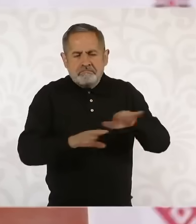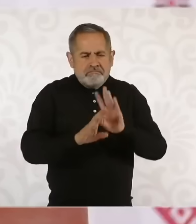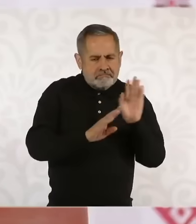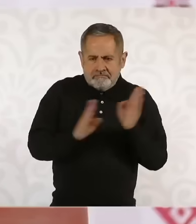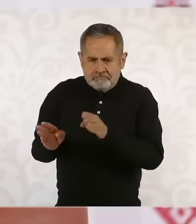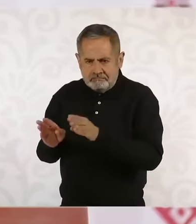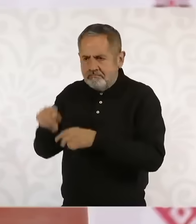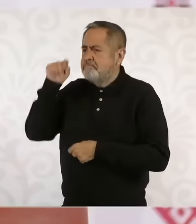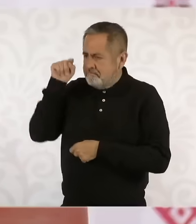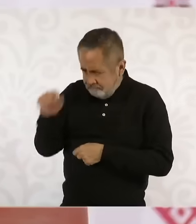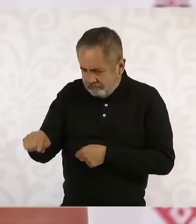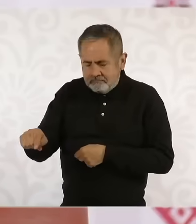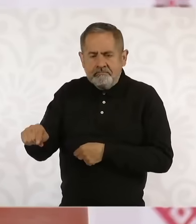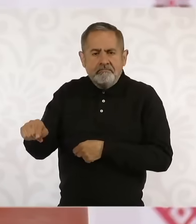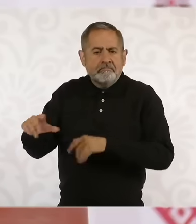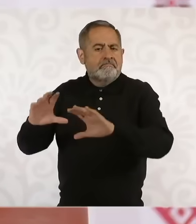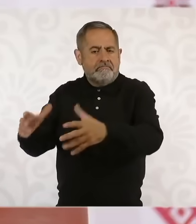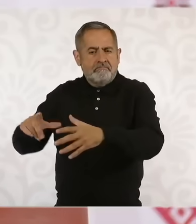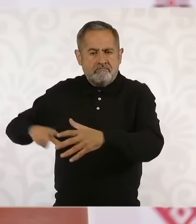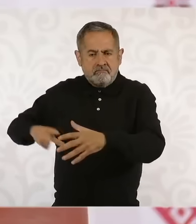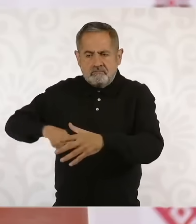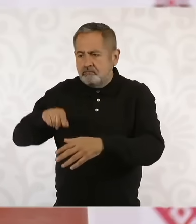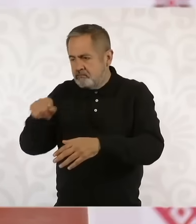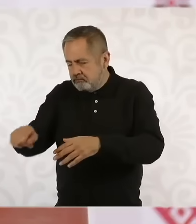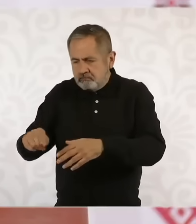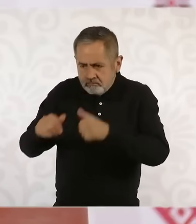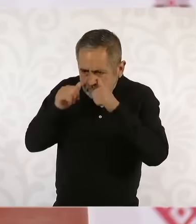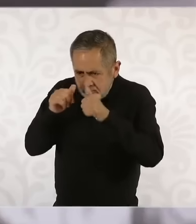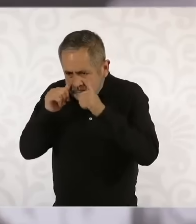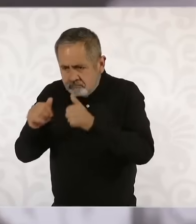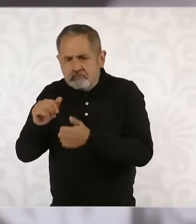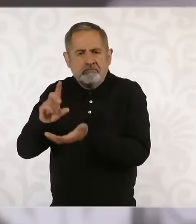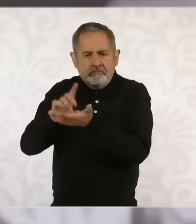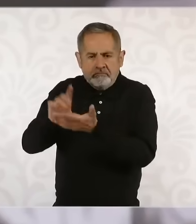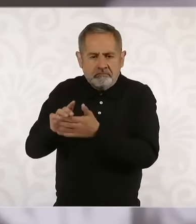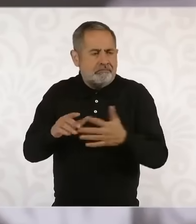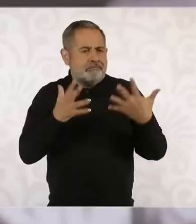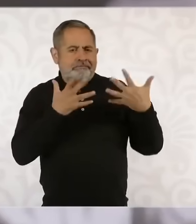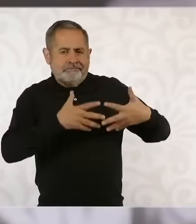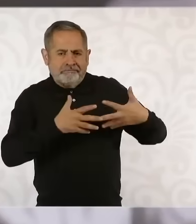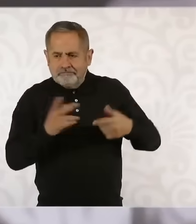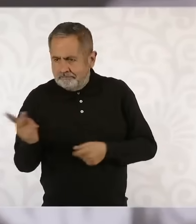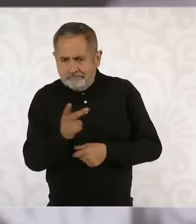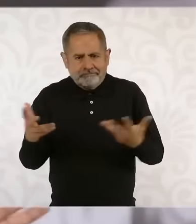un convenio con la sociedad civil, que es en este caso la Fundación Teletón, que ellos hicieron todo